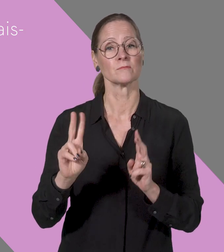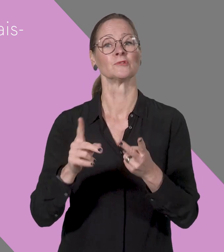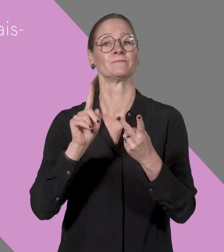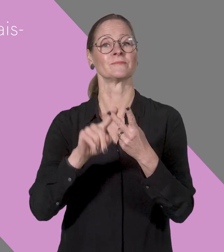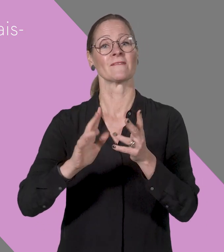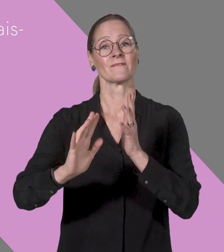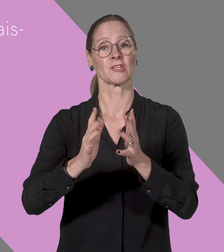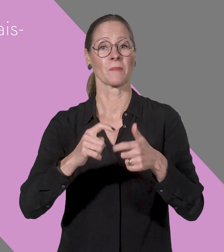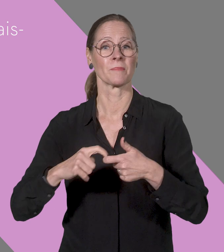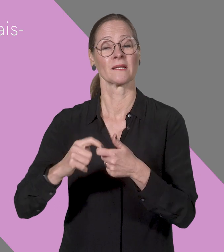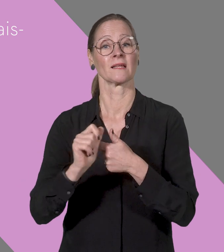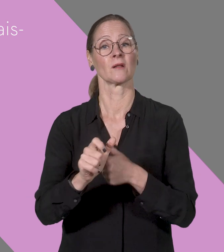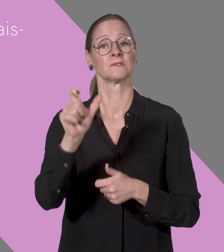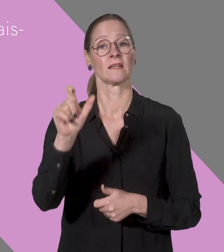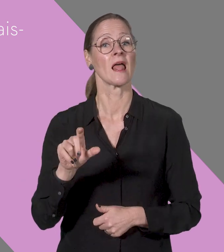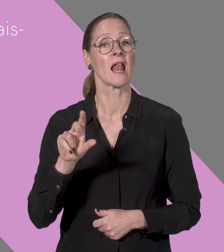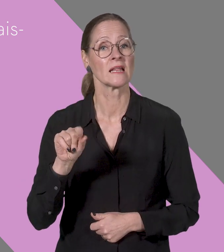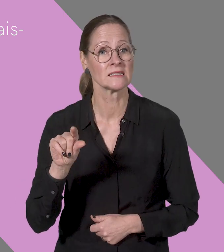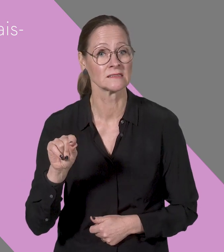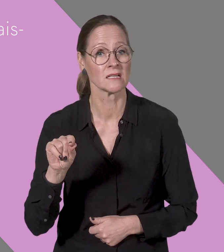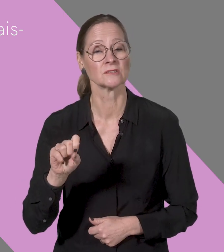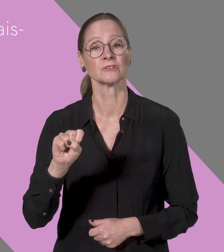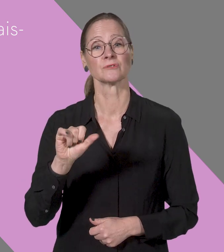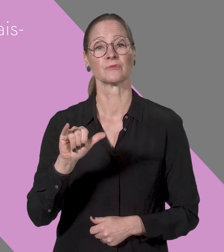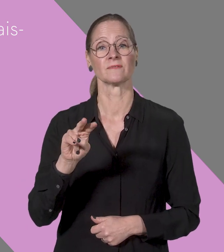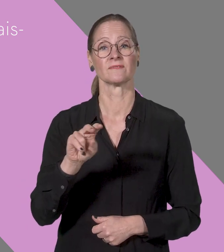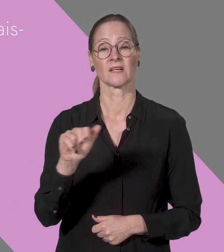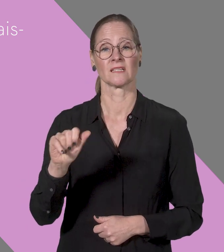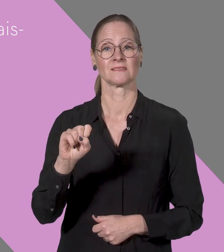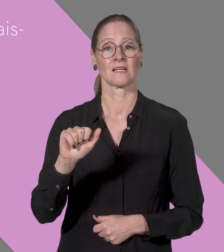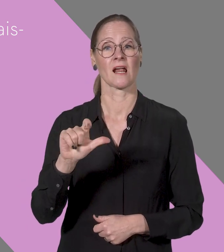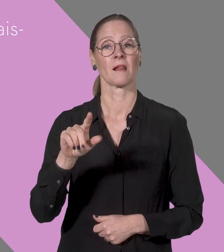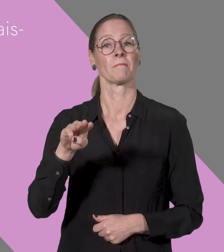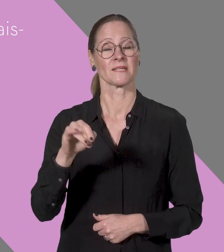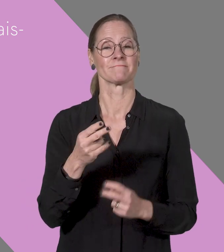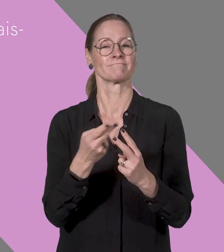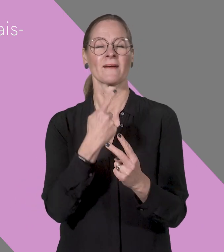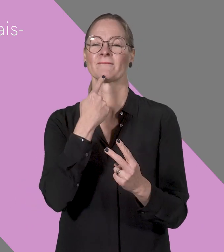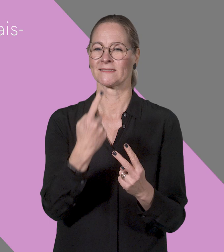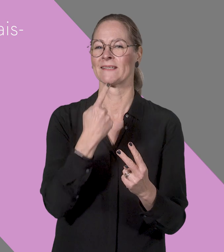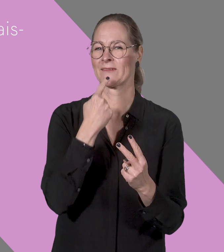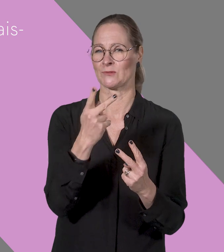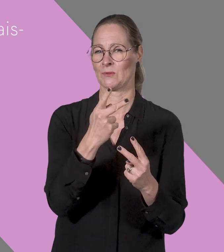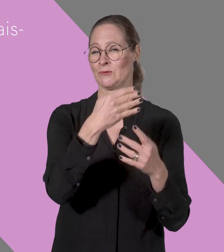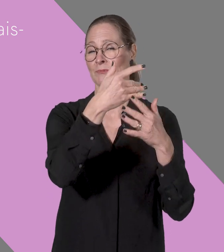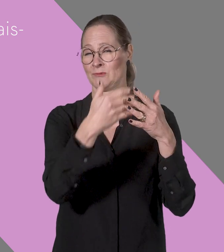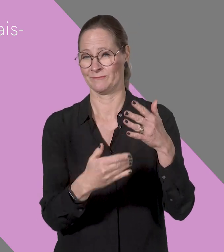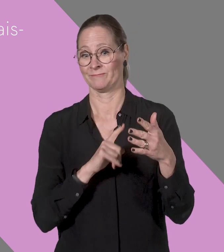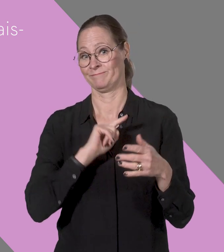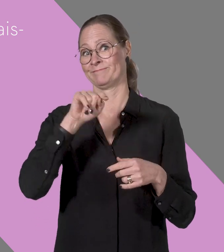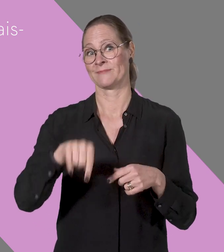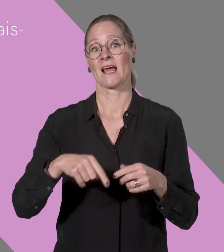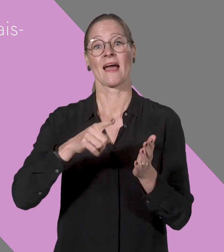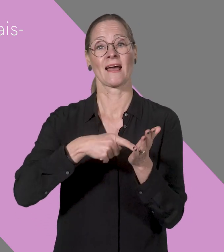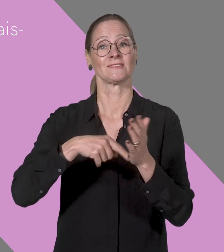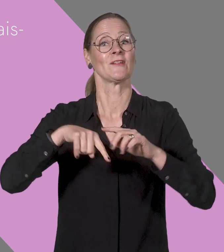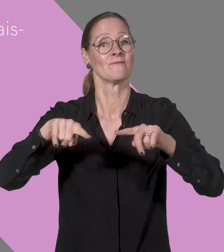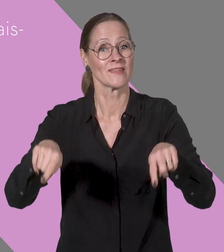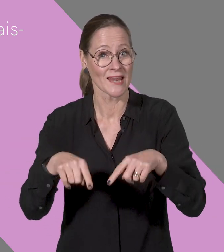sekä Viittovien perheiden edustaja Liisa Syväsalmi haastatteluvideollamme, -